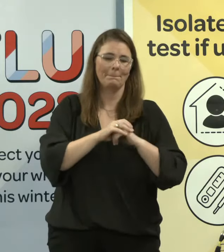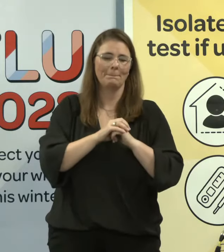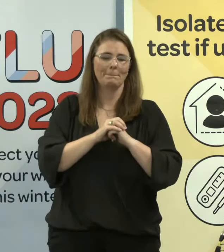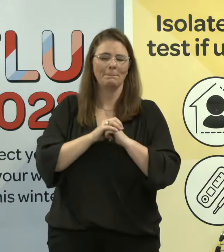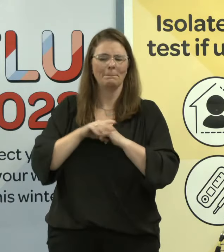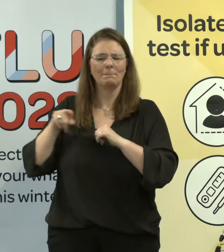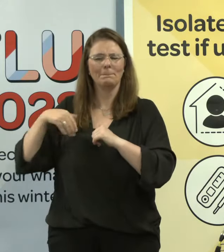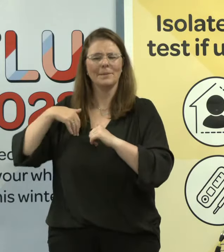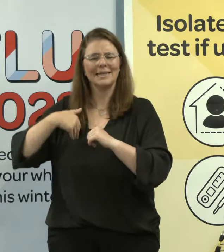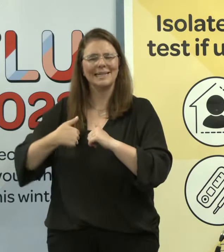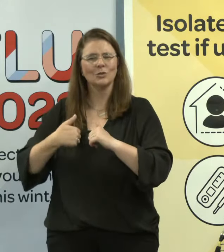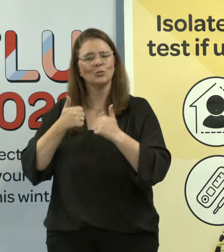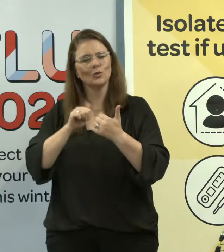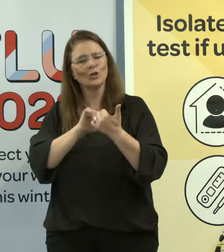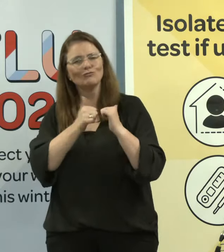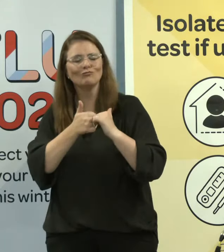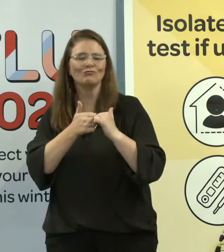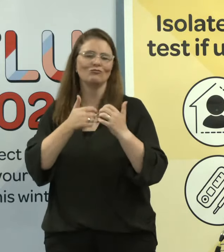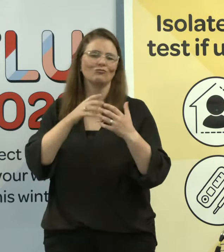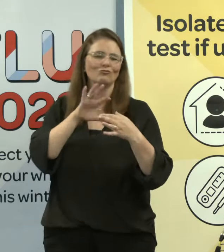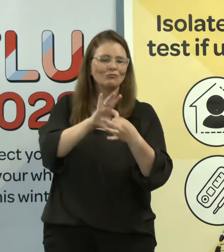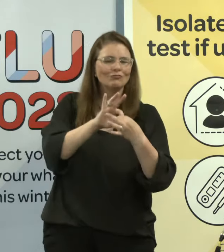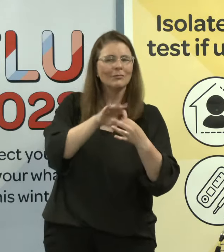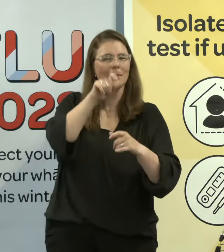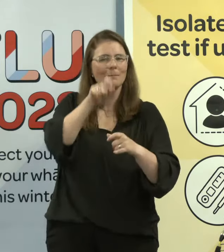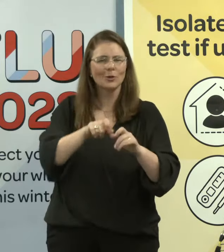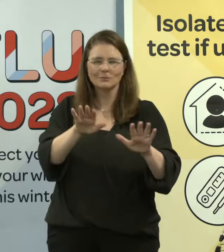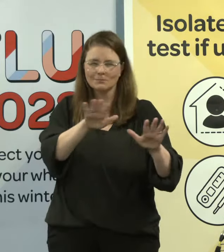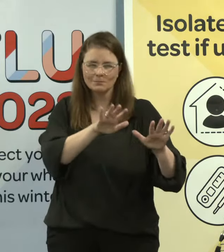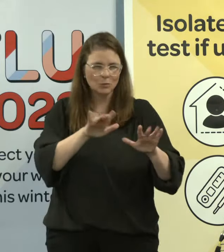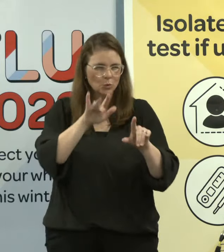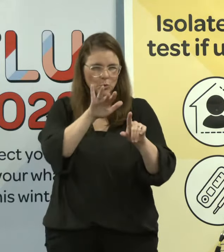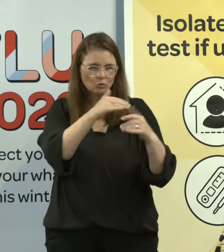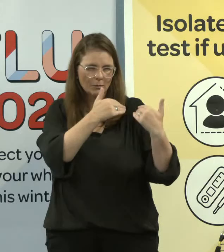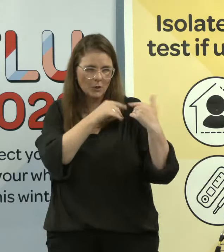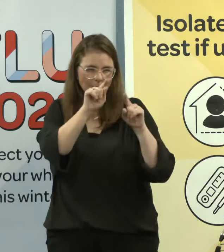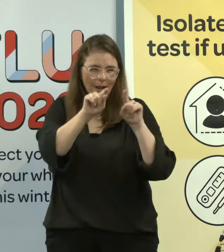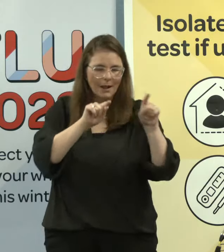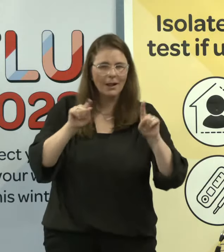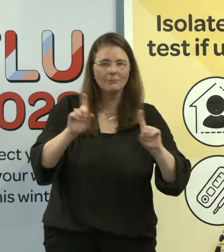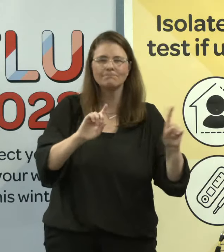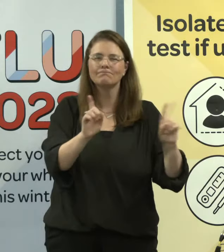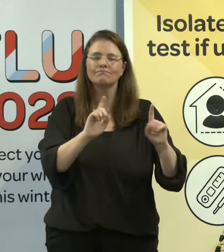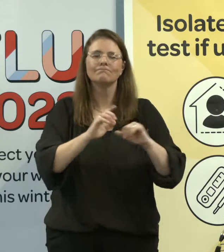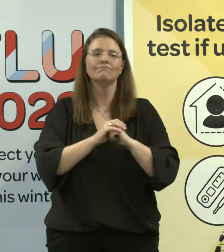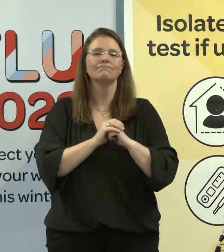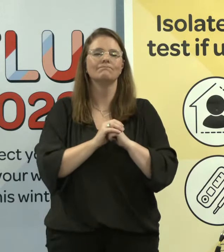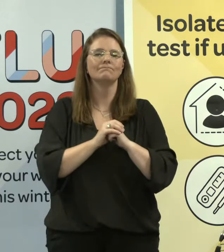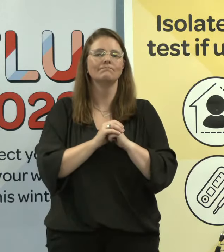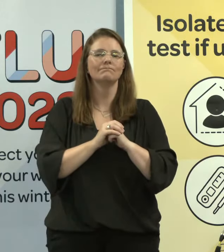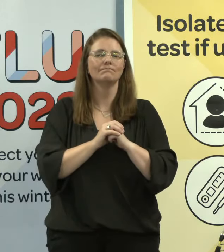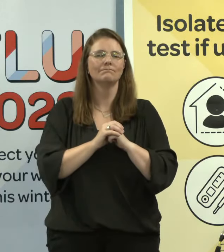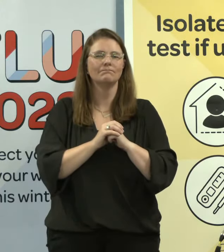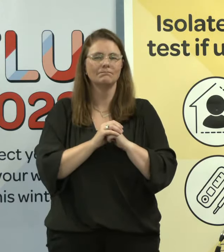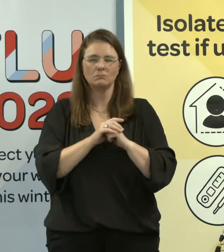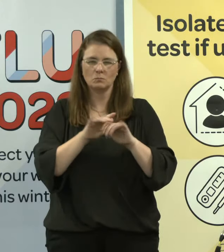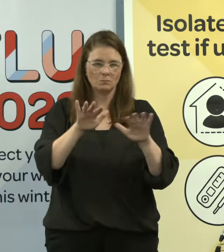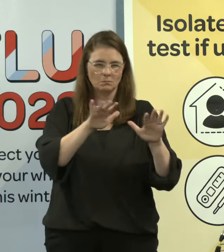tuatahi, ko wai ko wai. He mea tino nui te whanaungatanga i